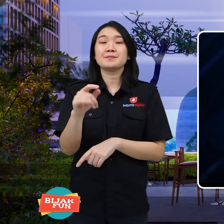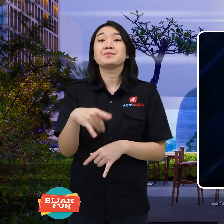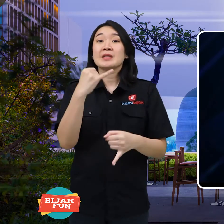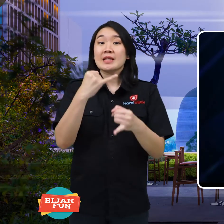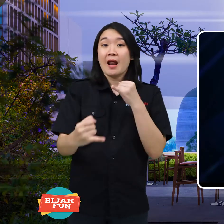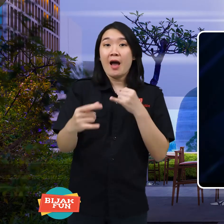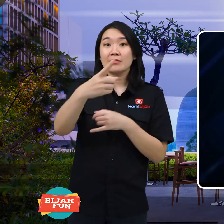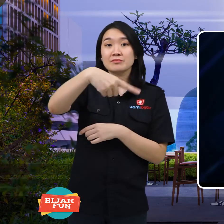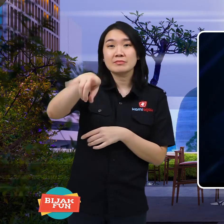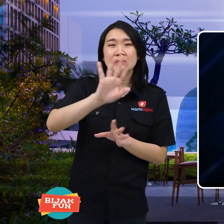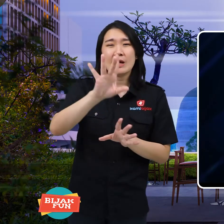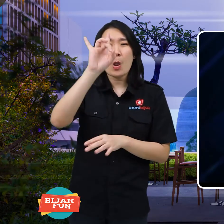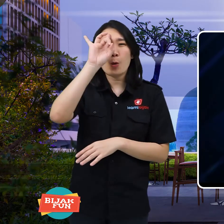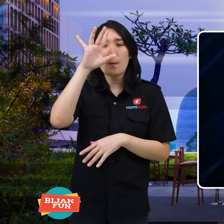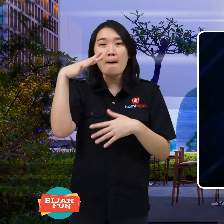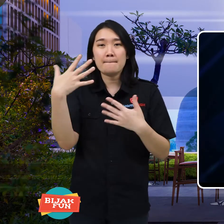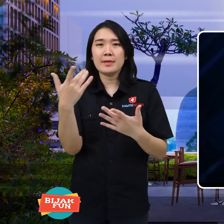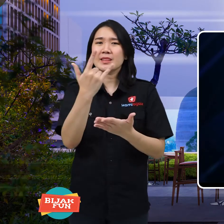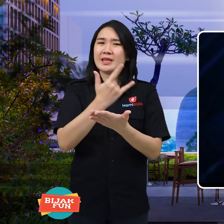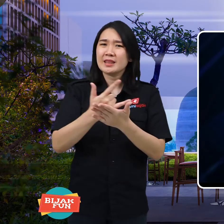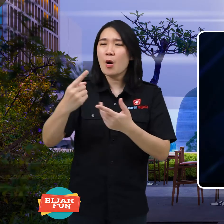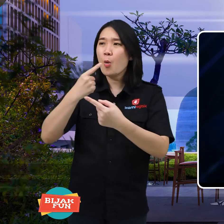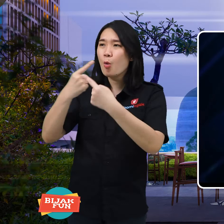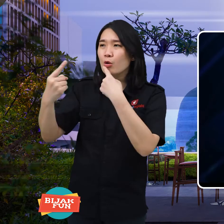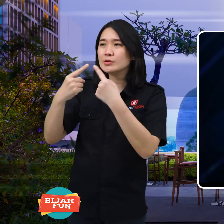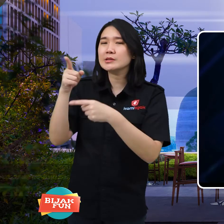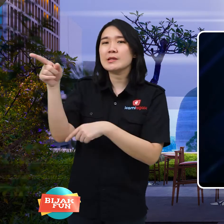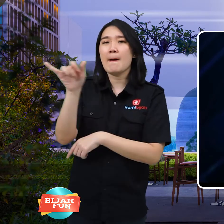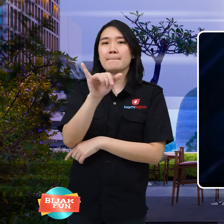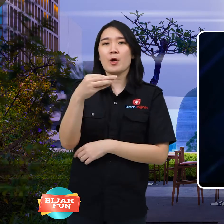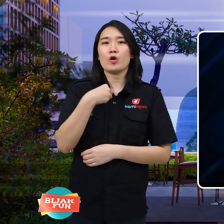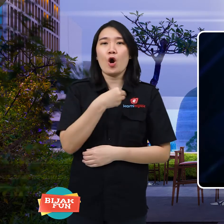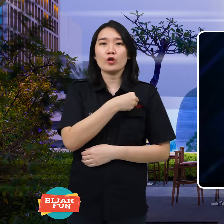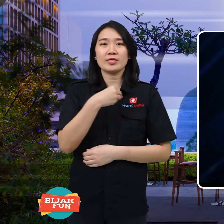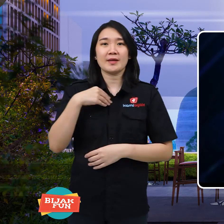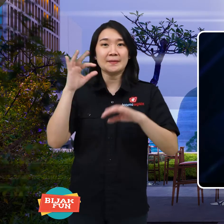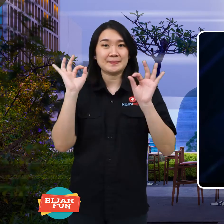dan kalian jangan lupa tetap berkonsultasi ke dokter ya!